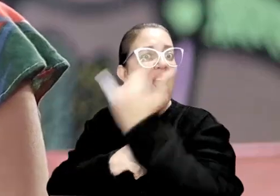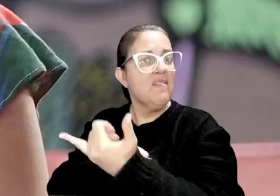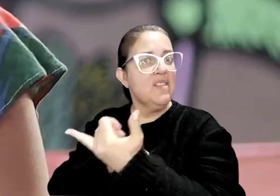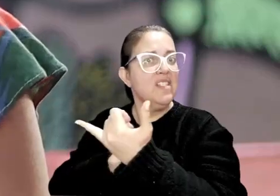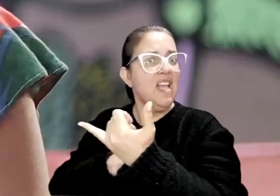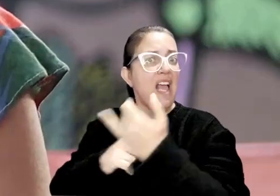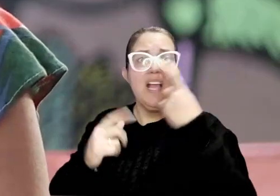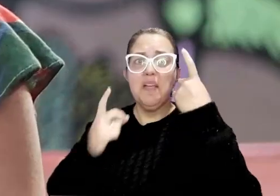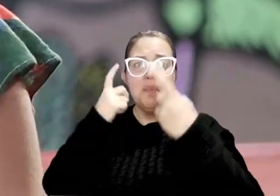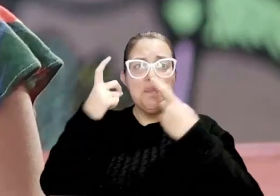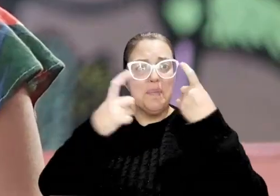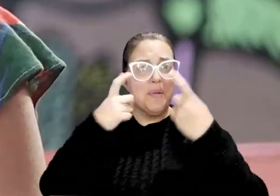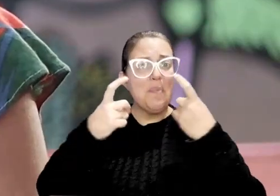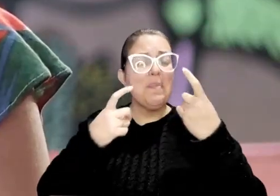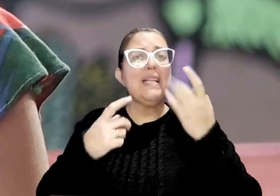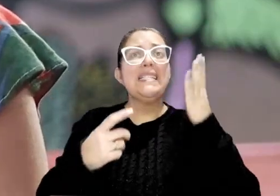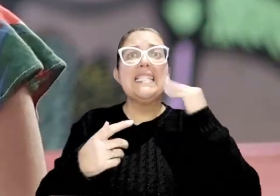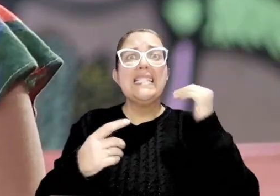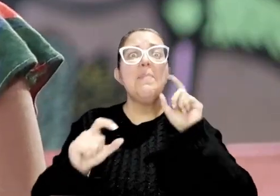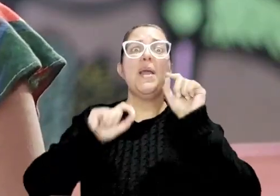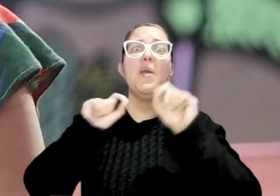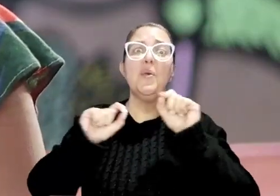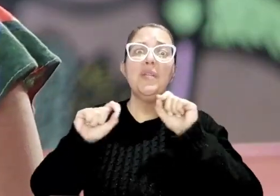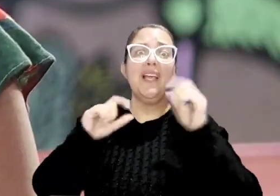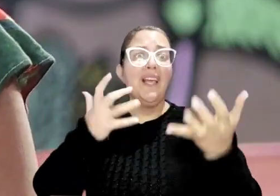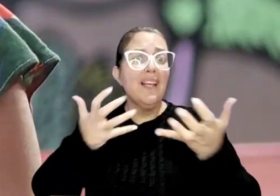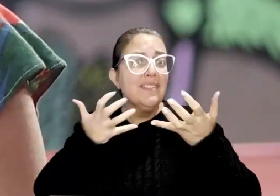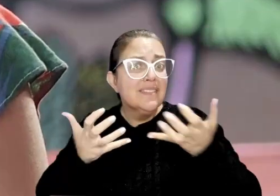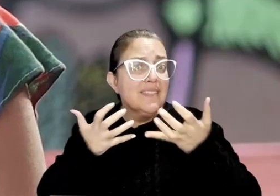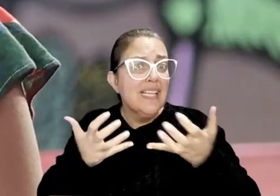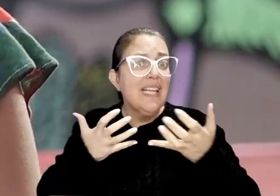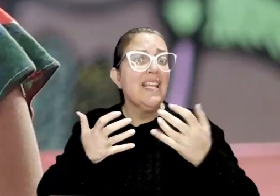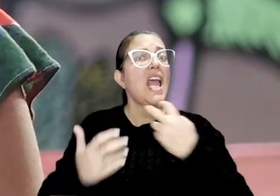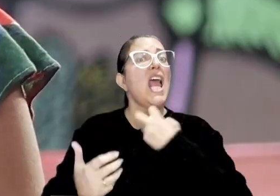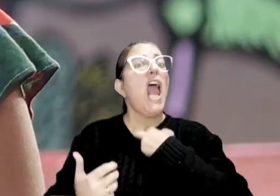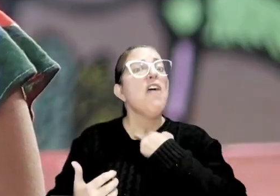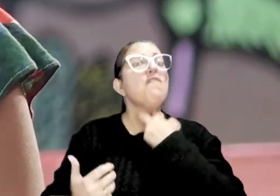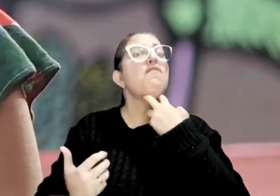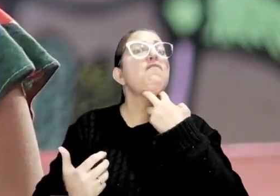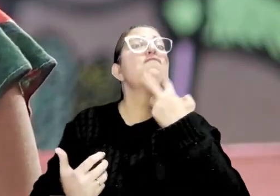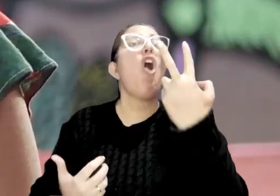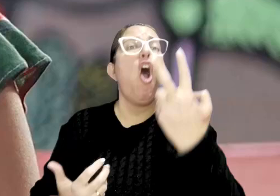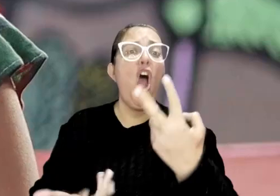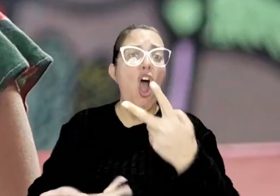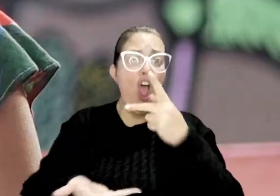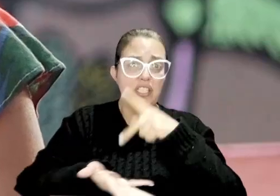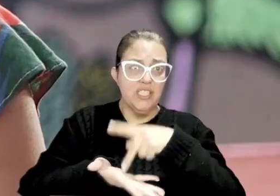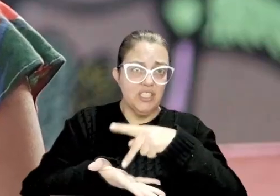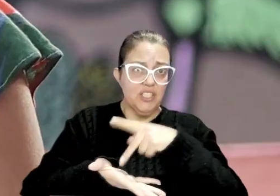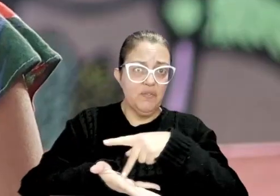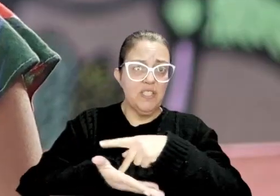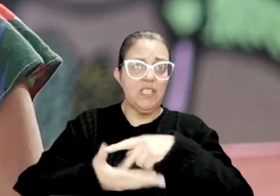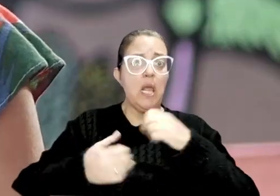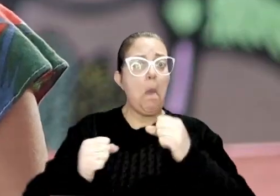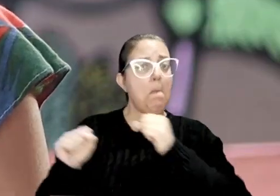preocupada em fazer com que a voz delas tenha de fato eh alguma algum poder de decisão né em